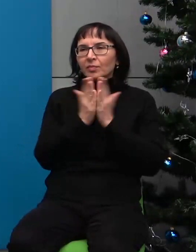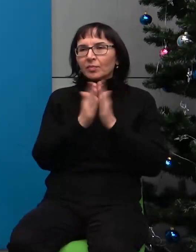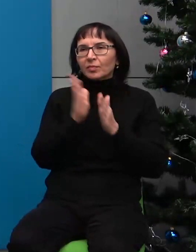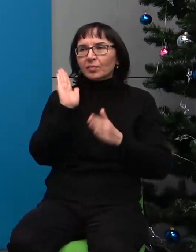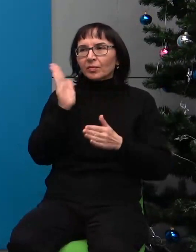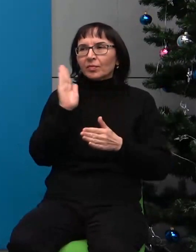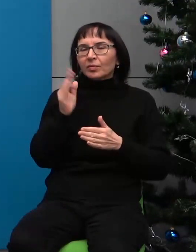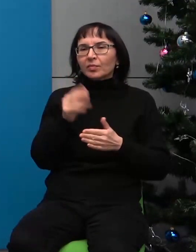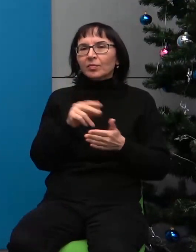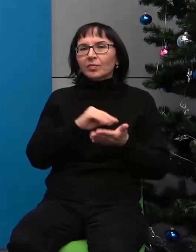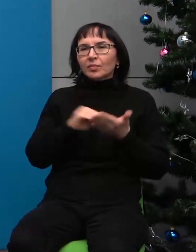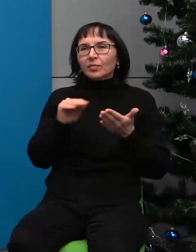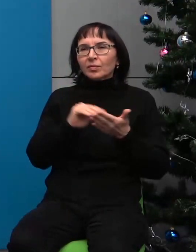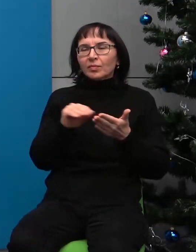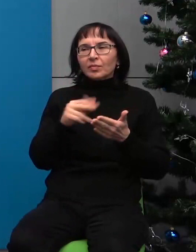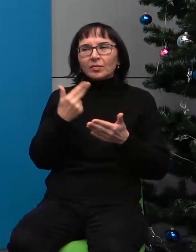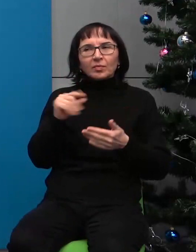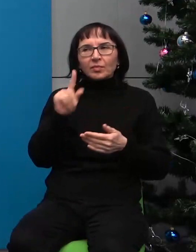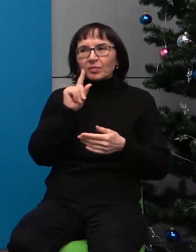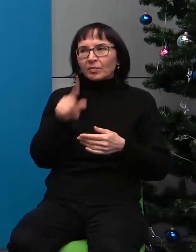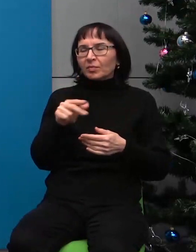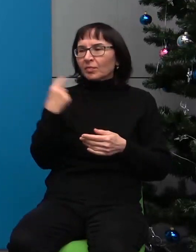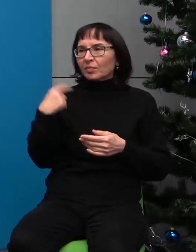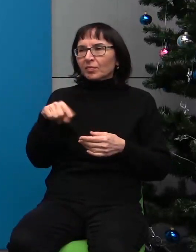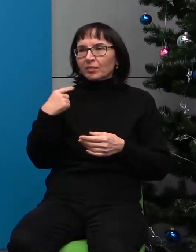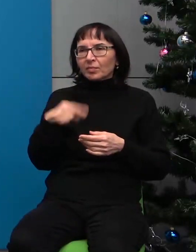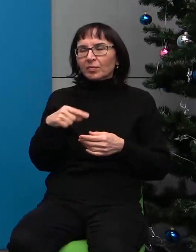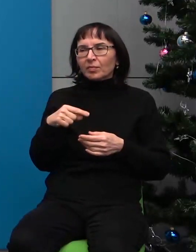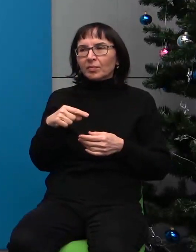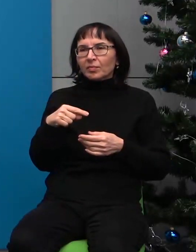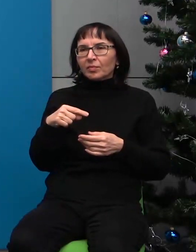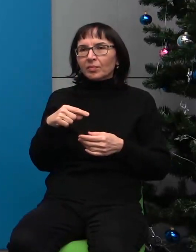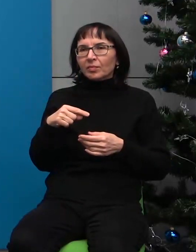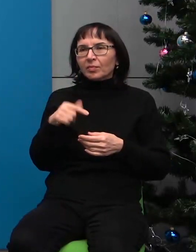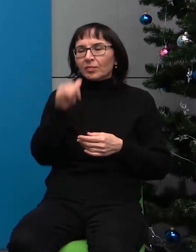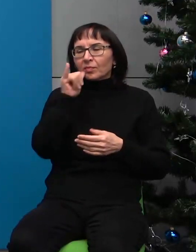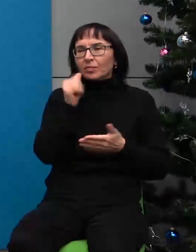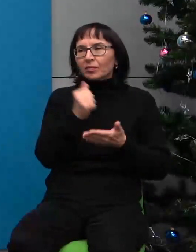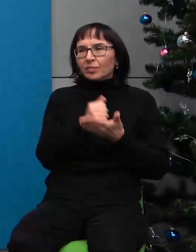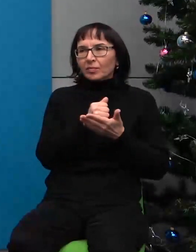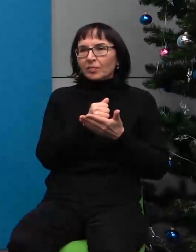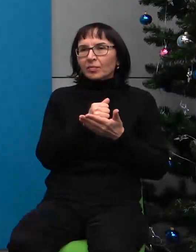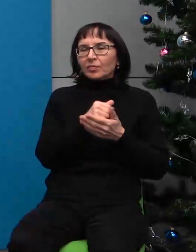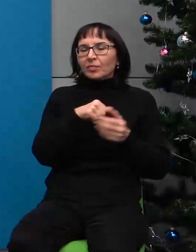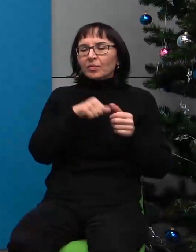Ale potem piszę, że to jest nieprawda, że tak nie było. Bo w jednym z listów rok przed śmiercią napisał,